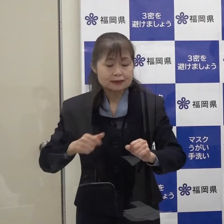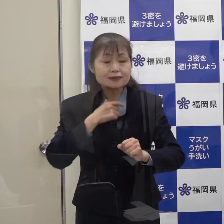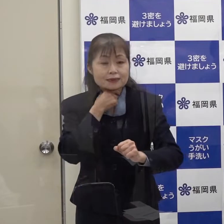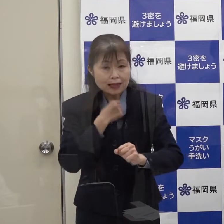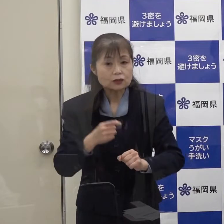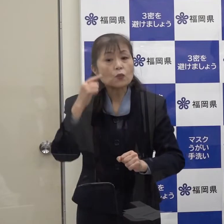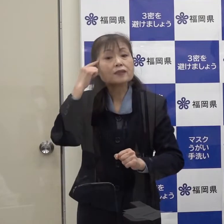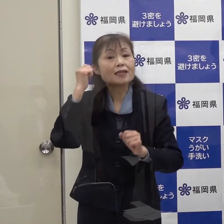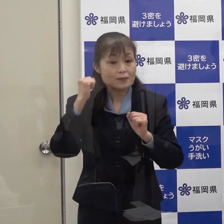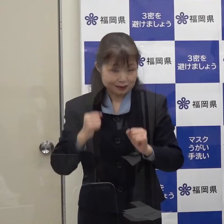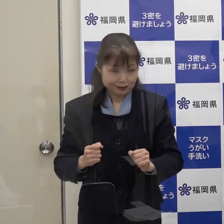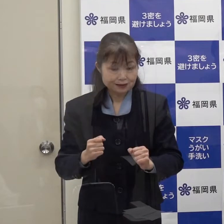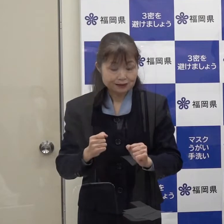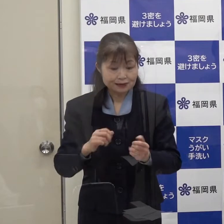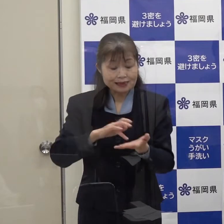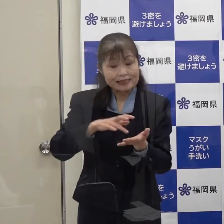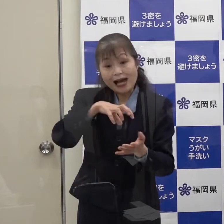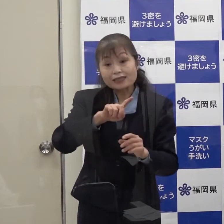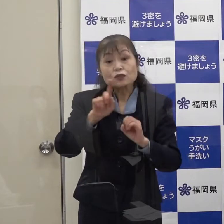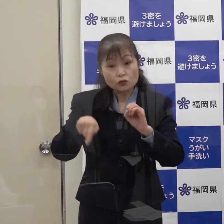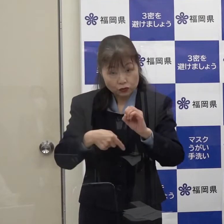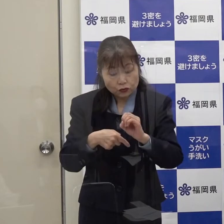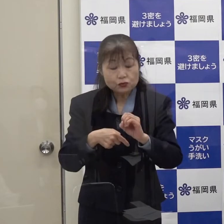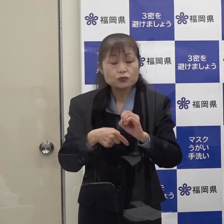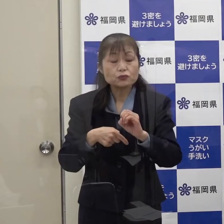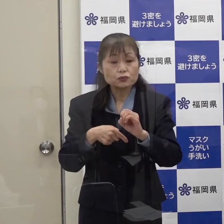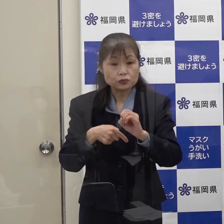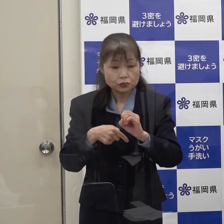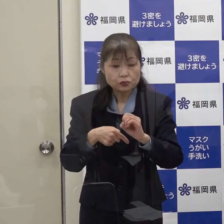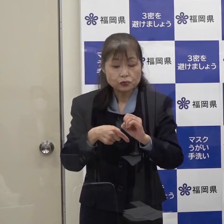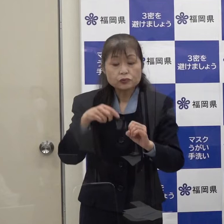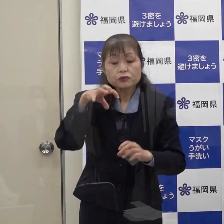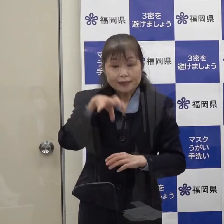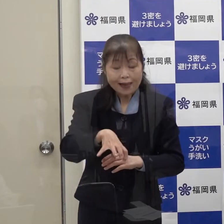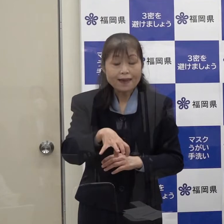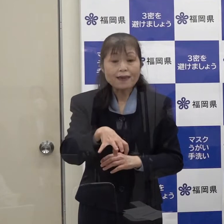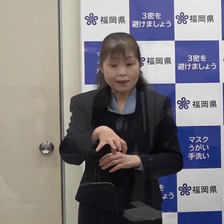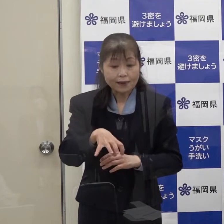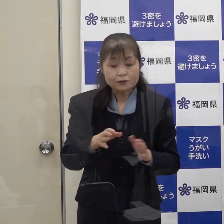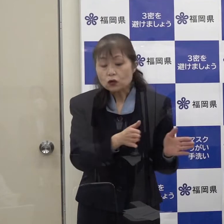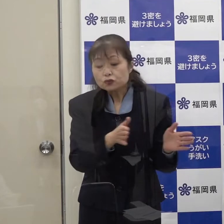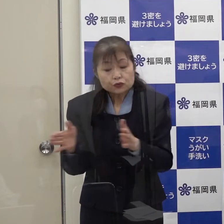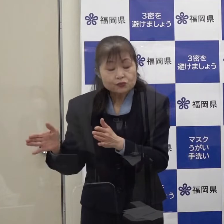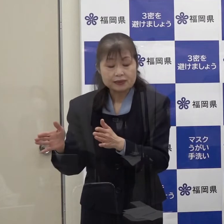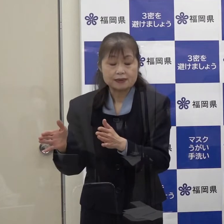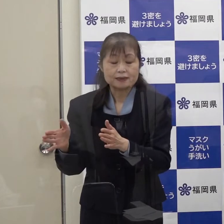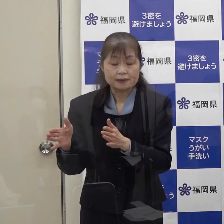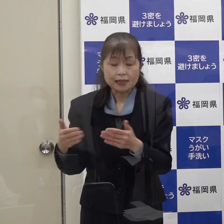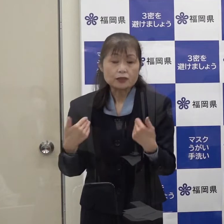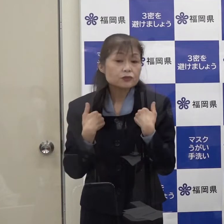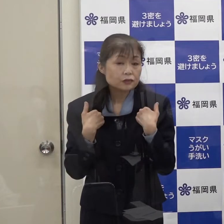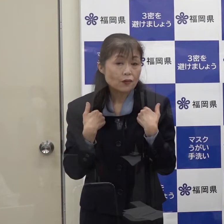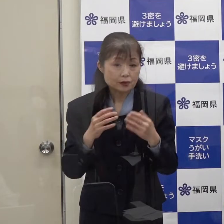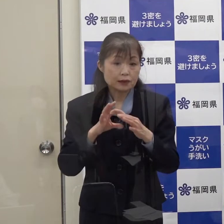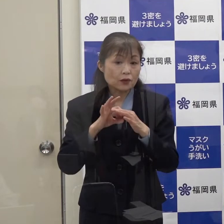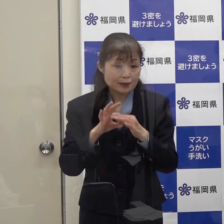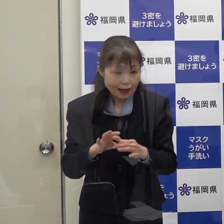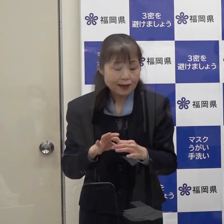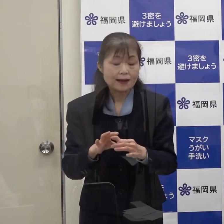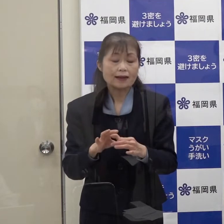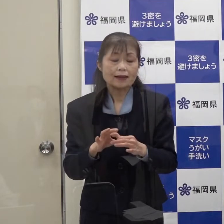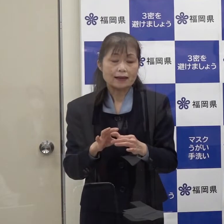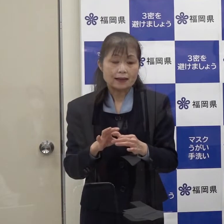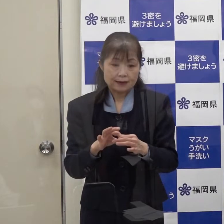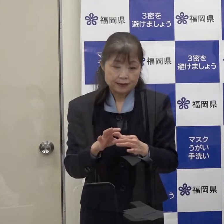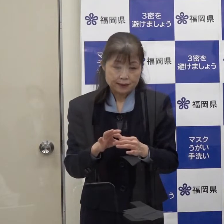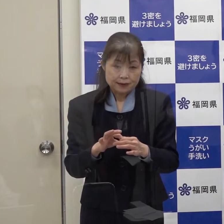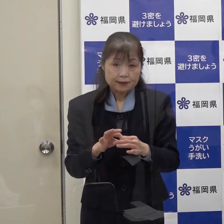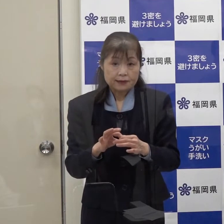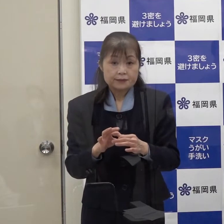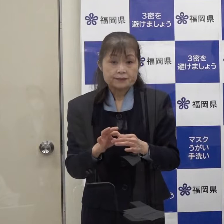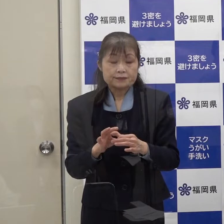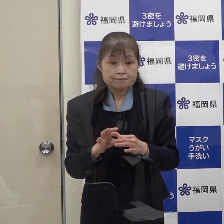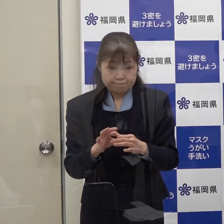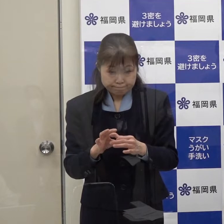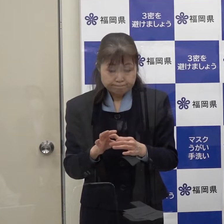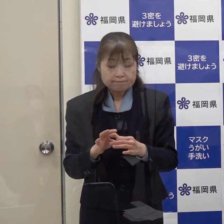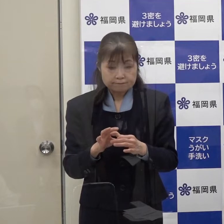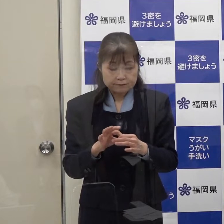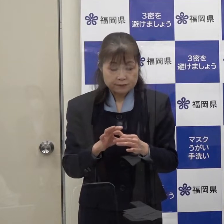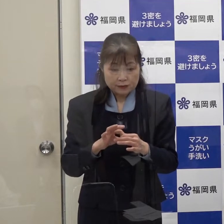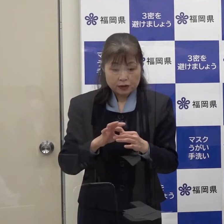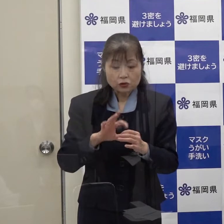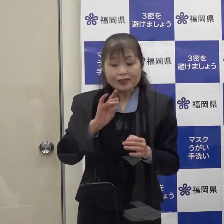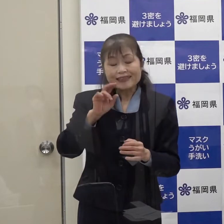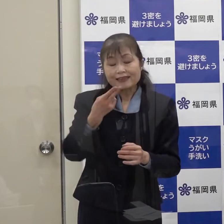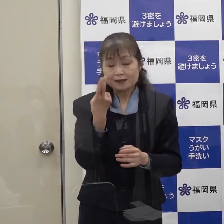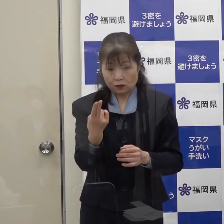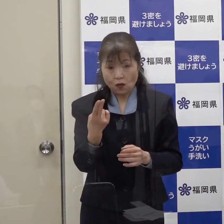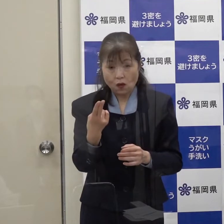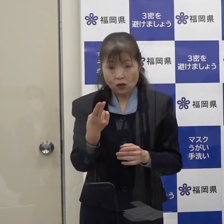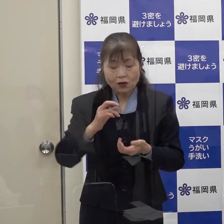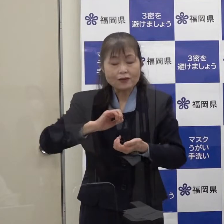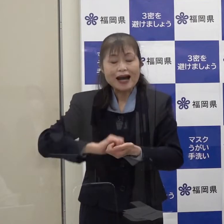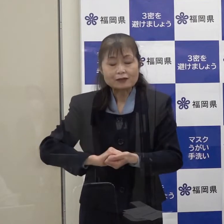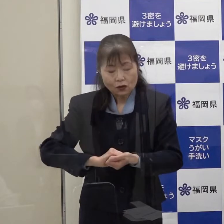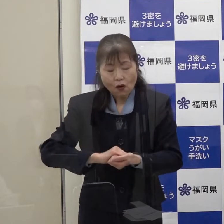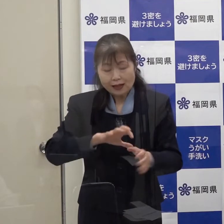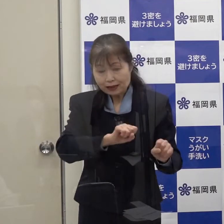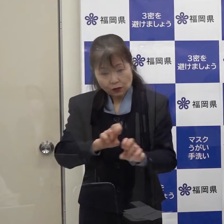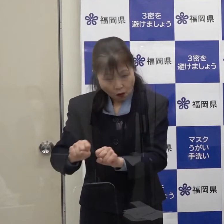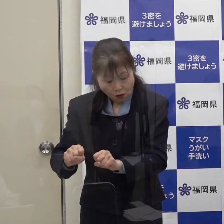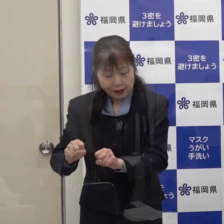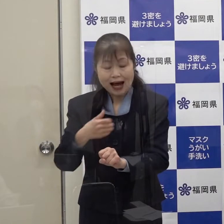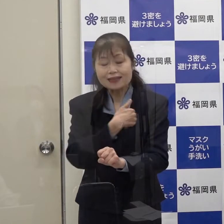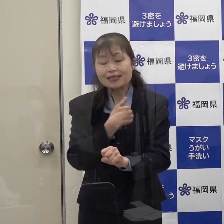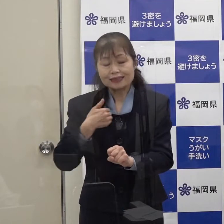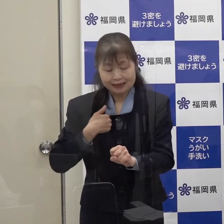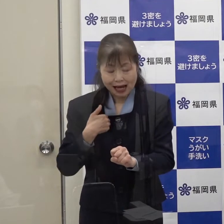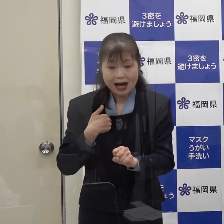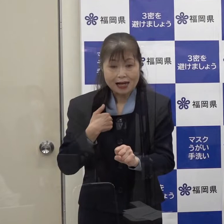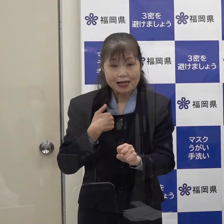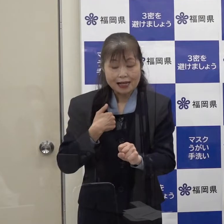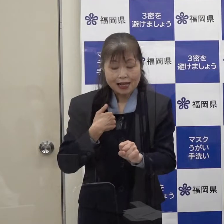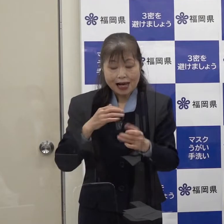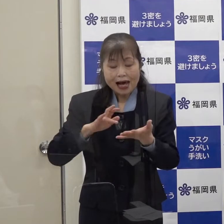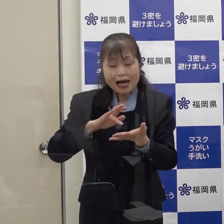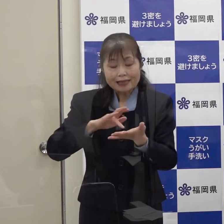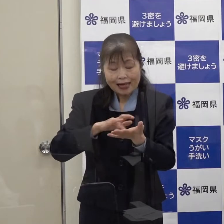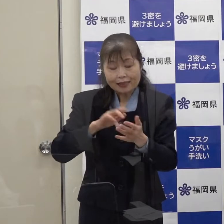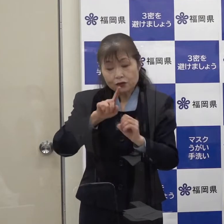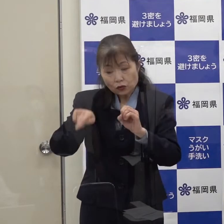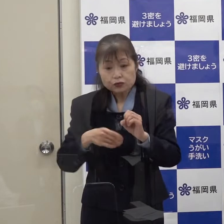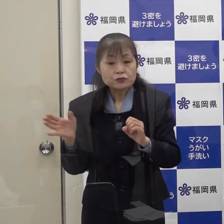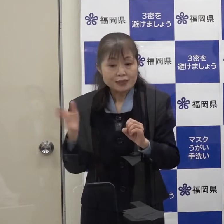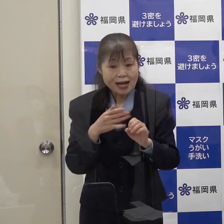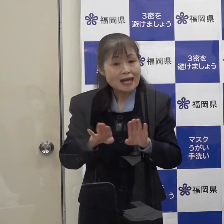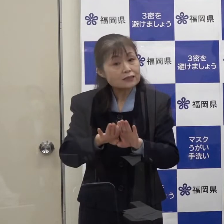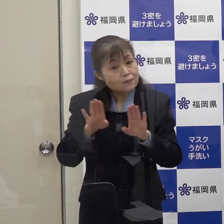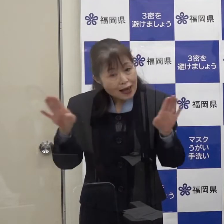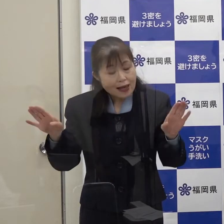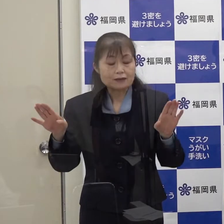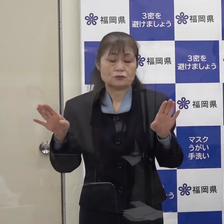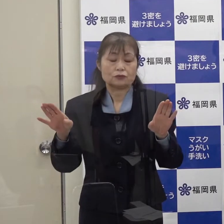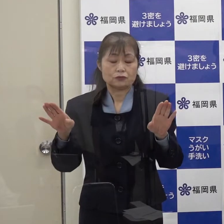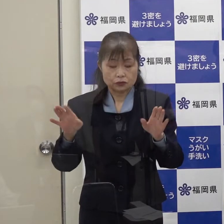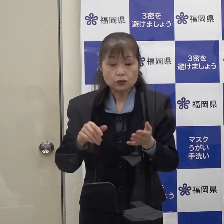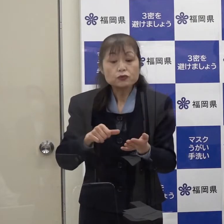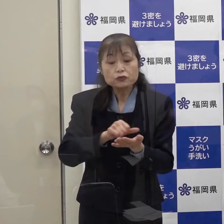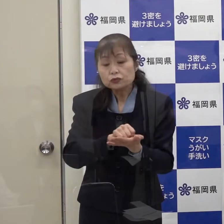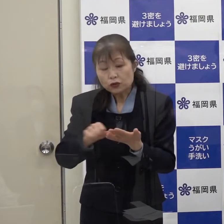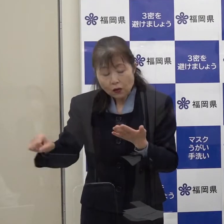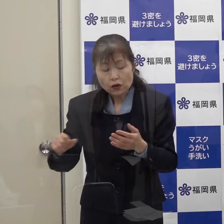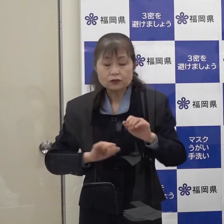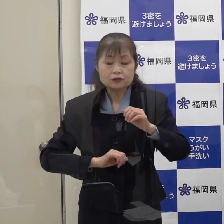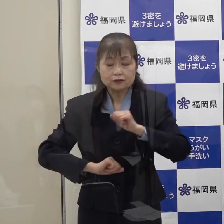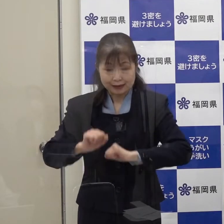薬局は 抗原検査キット等の準備が整った薬局から開始をしていただくということで 登録作業等を始めていきます